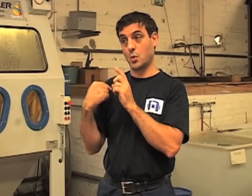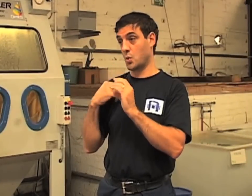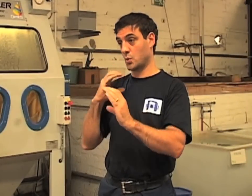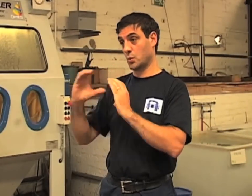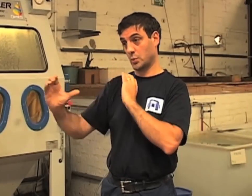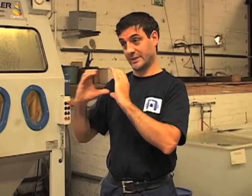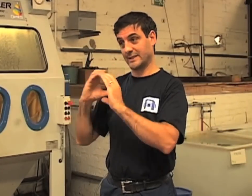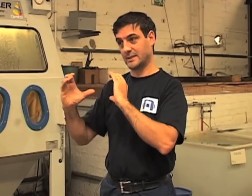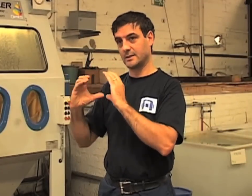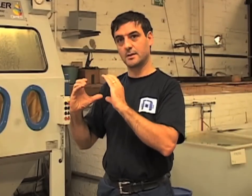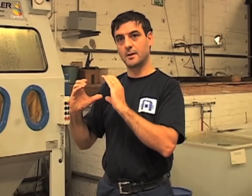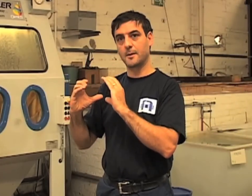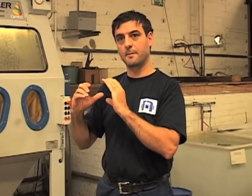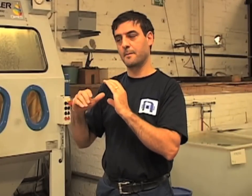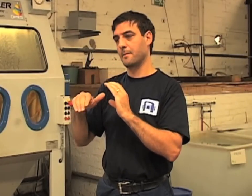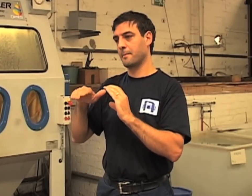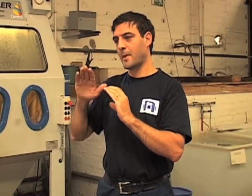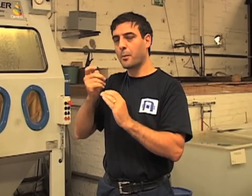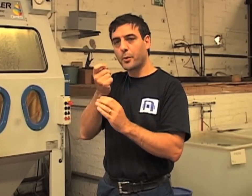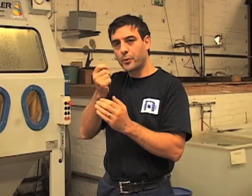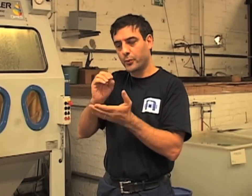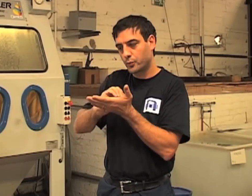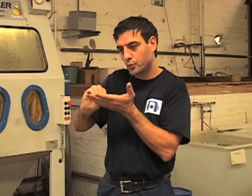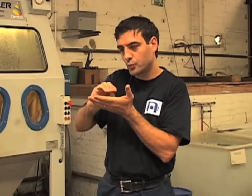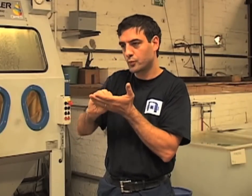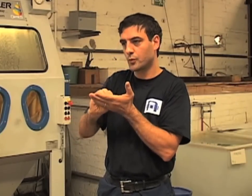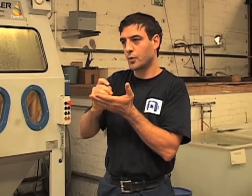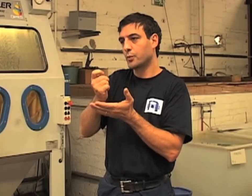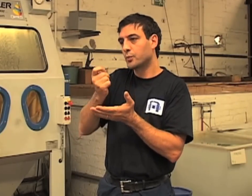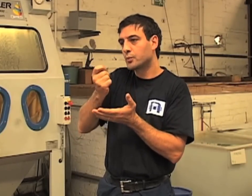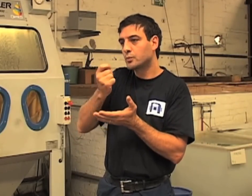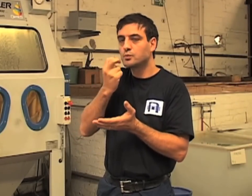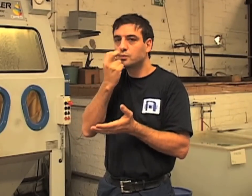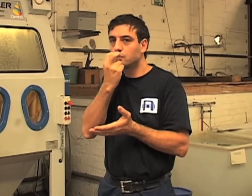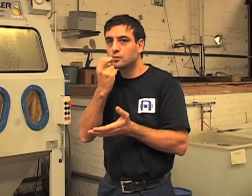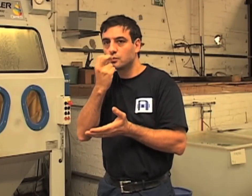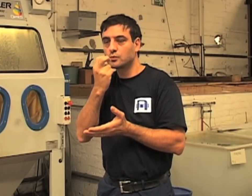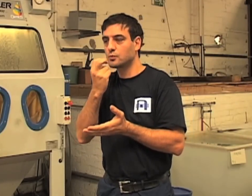Avec mes collègues, on communique en s'aidant de l'écrit et de la lecture labiale.